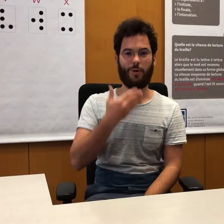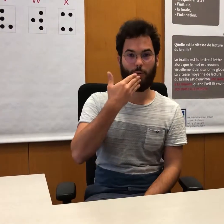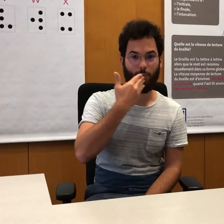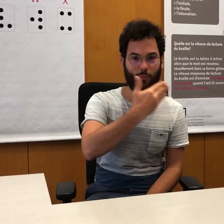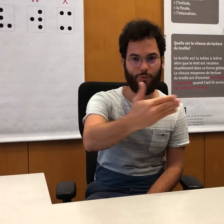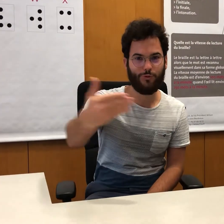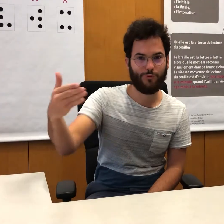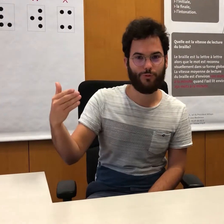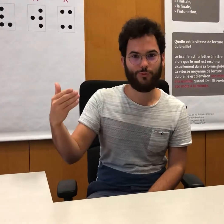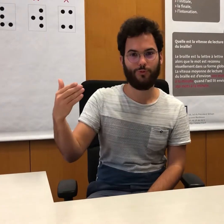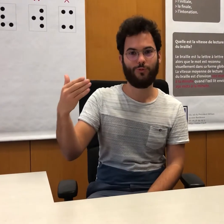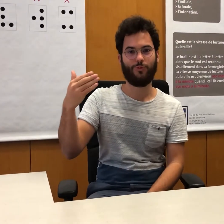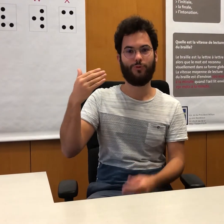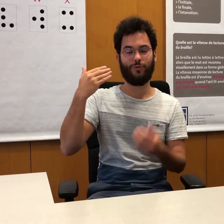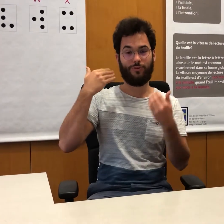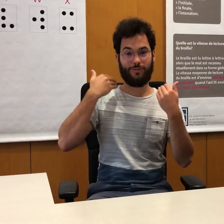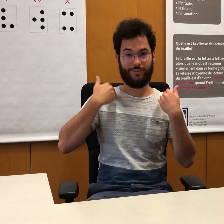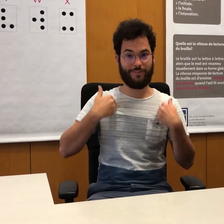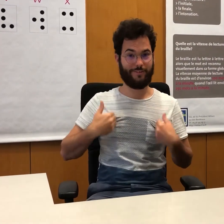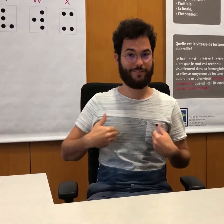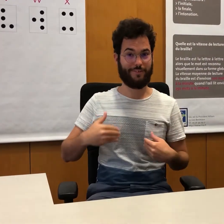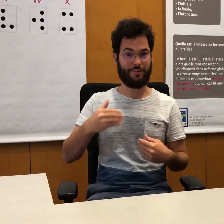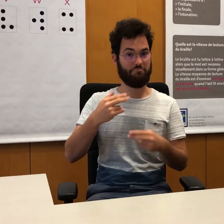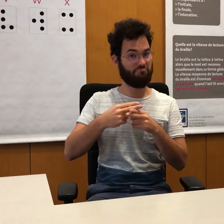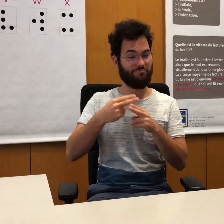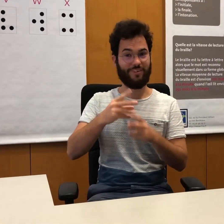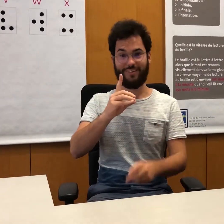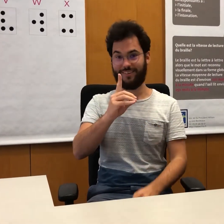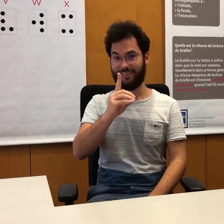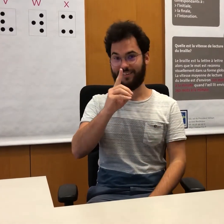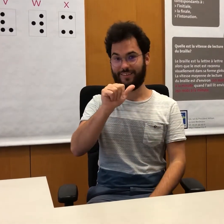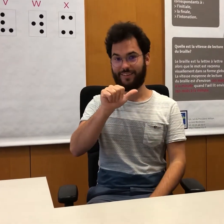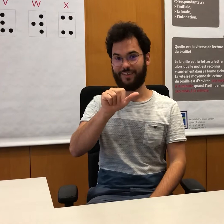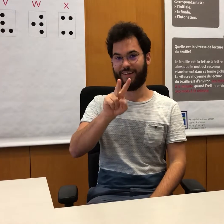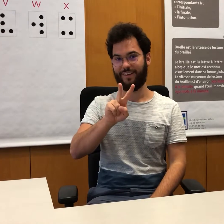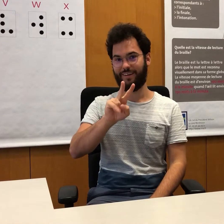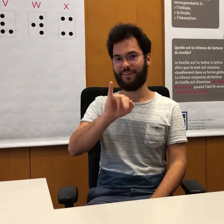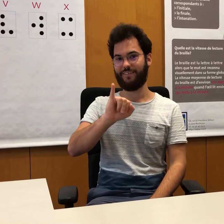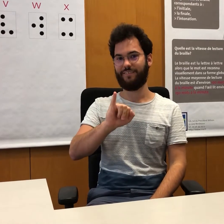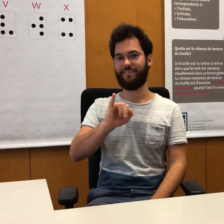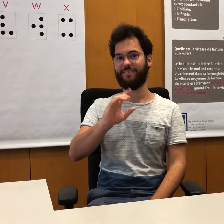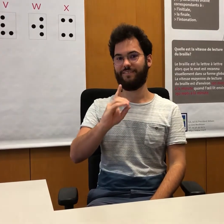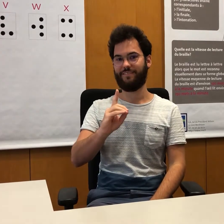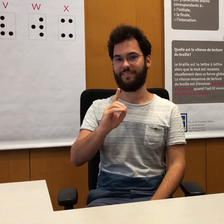Bonjour à tous ! Je m'appelle D-A-V-I-D,